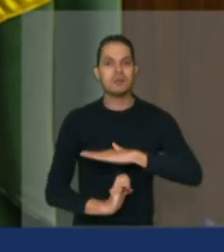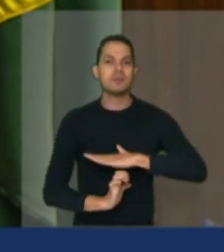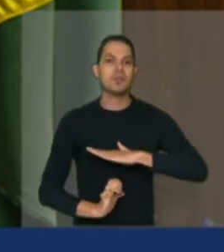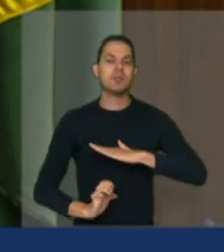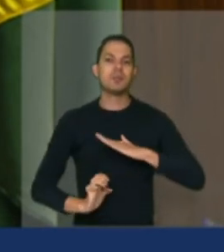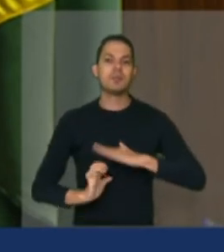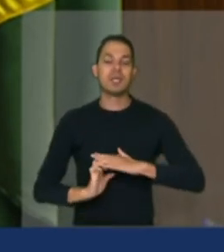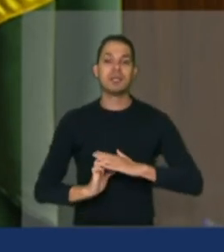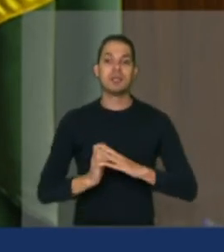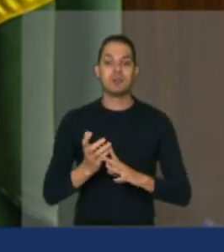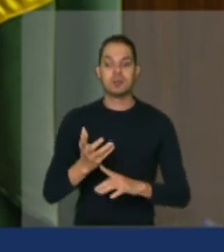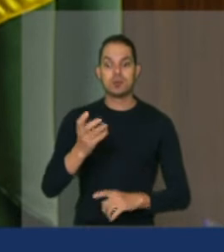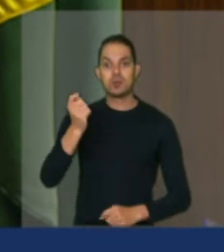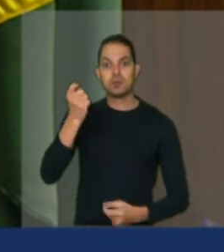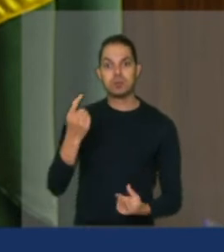EMPRESA MAIS DO QUE CENTENÁ RIA, EMPREGA MAIS DE 100 MIL